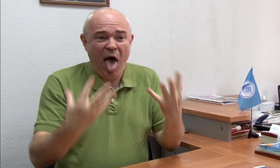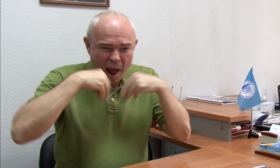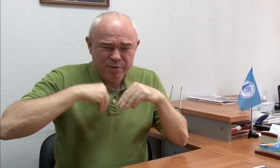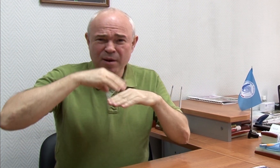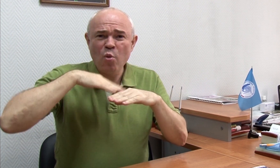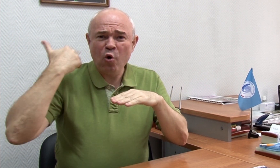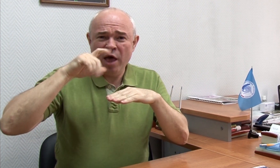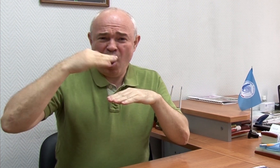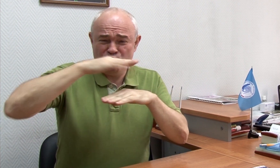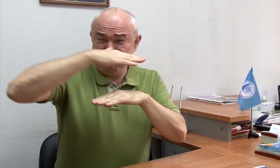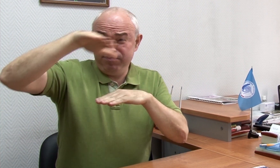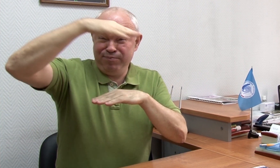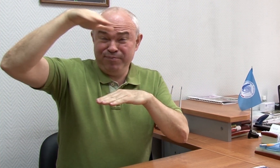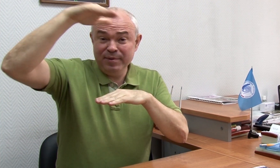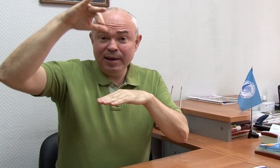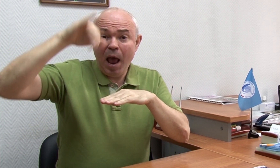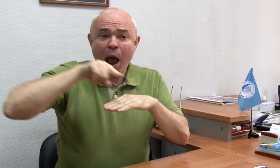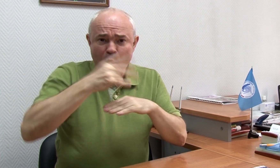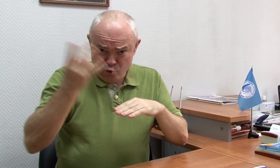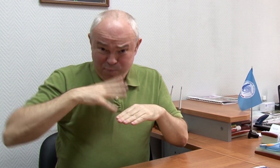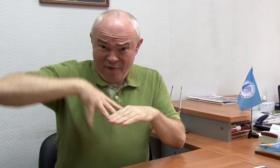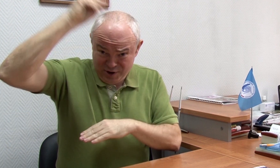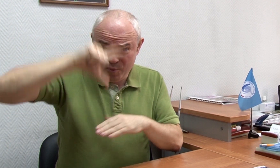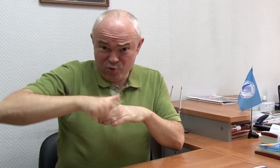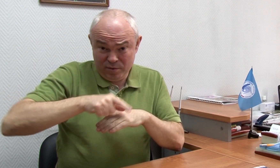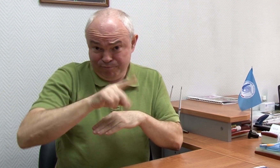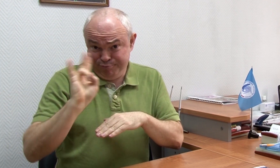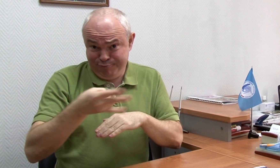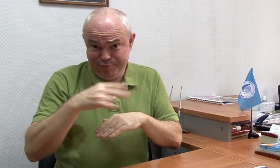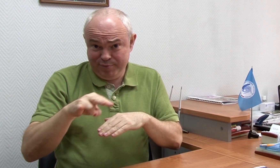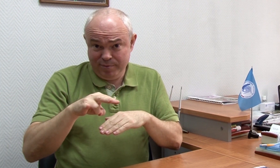после чего новоявленный арендатор "поглотил" большинство этажей здания. "С-инфо" нуждался именно в таком количестве помещений? Нет, не нуждался.